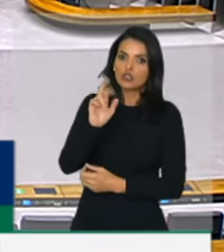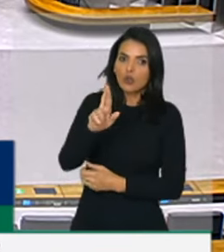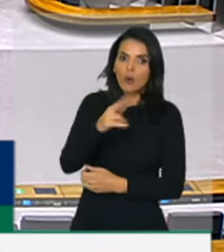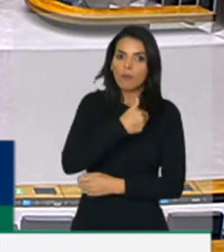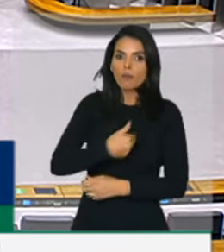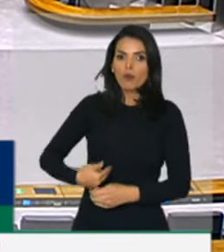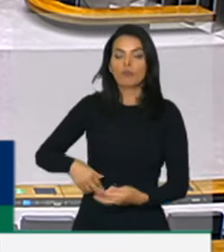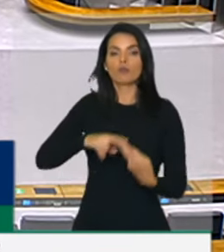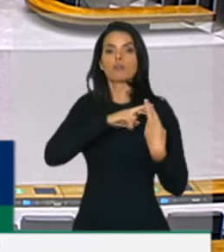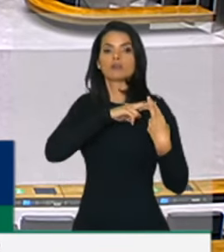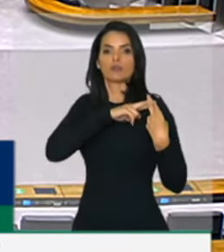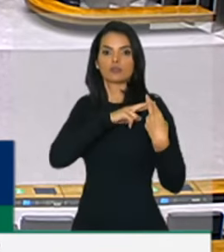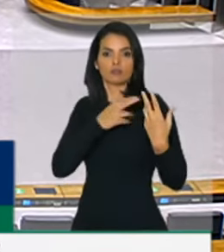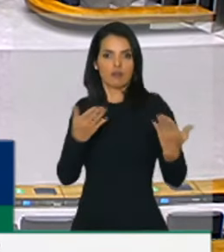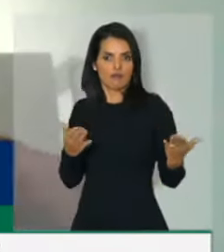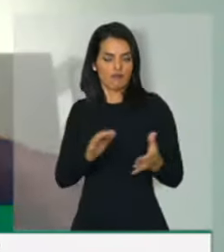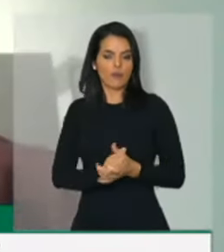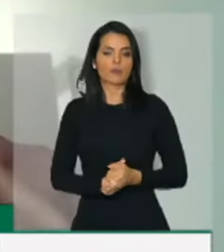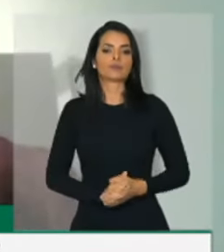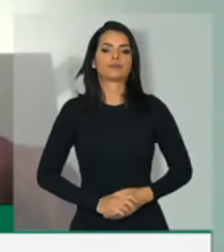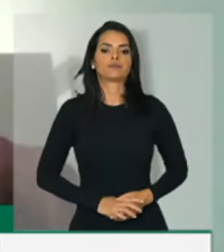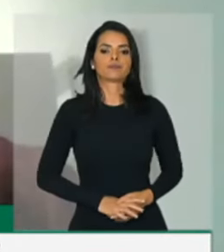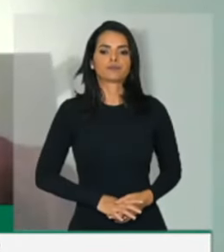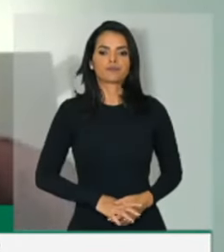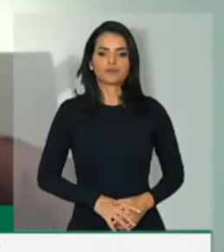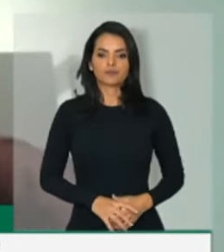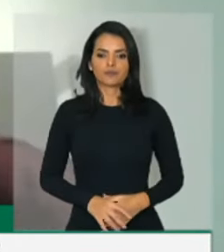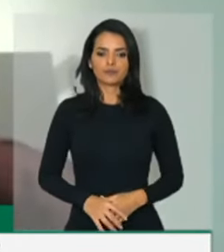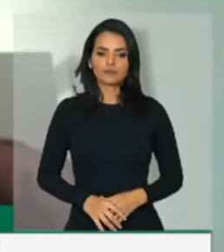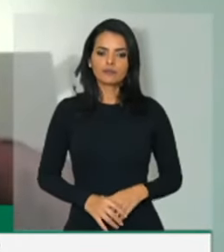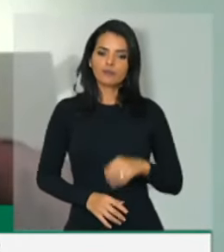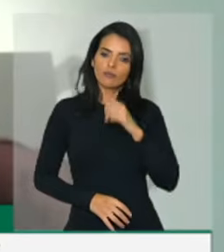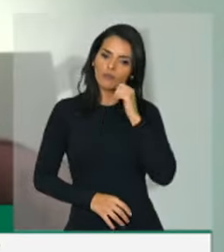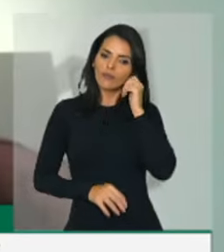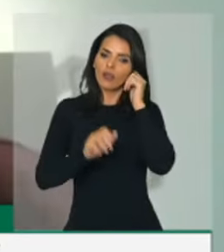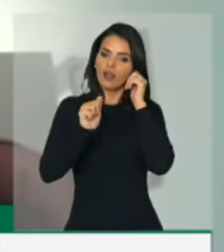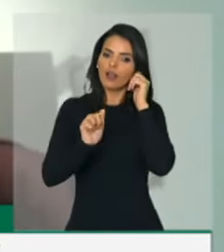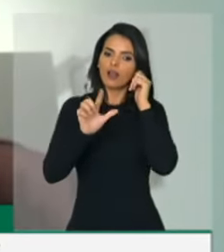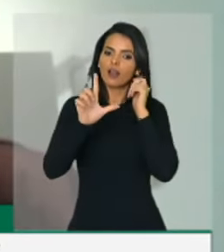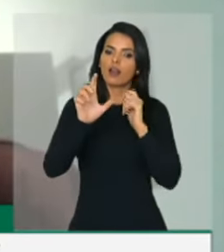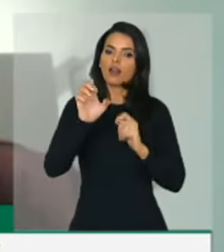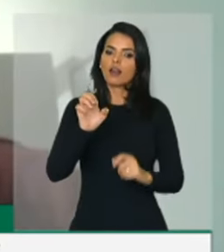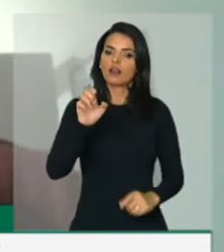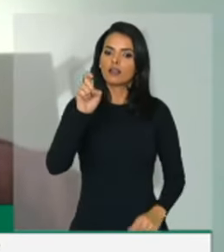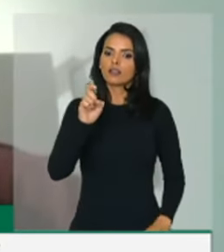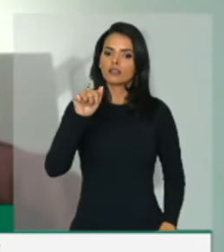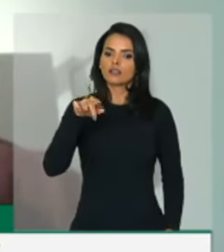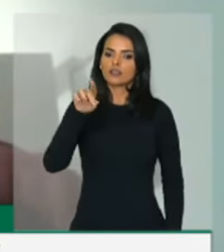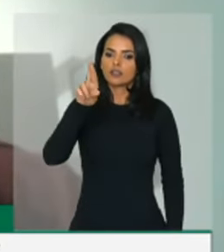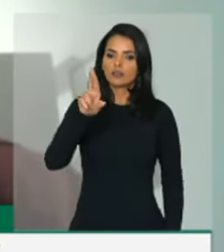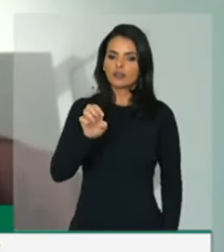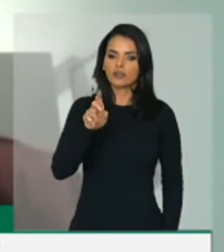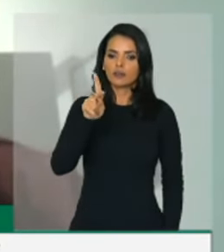VIABILIDADE. DEPUTADO ALEXANDRE PADILHA. [DEP. ALEXANDRE PADILHA]: APRIMORAR E CORRIGIR O PROJETO DE LEI PARA QUE NÃO